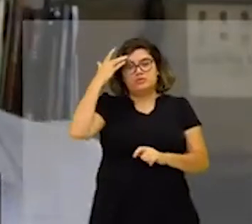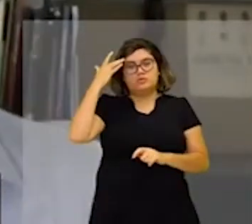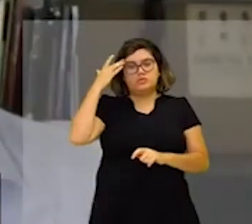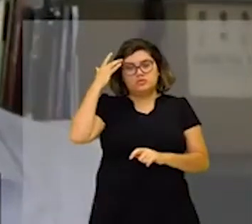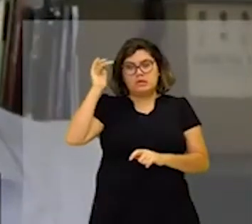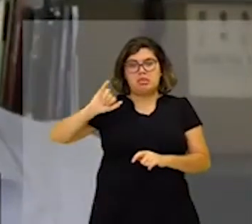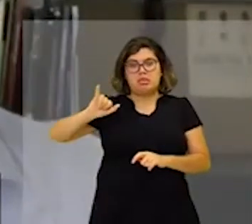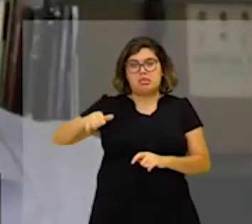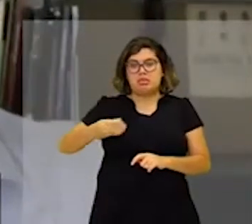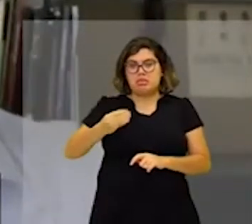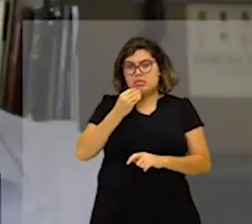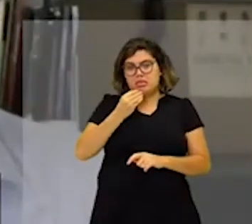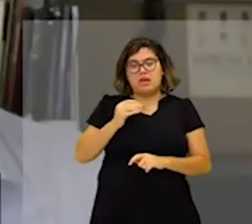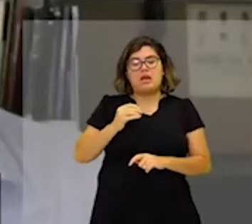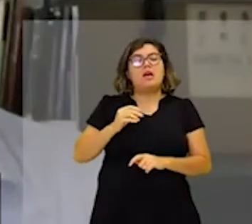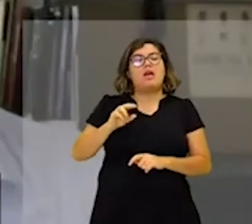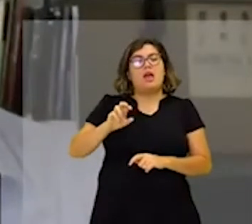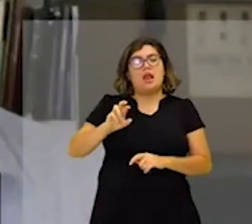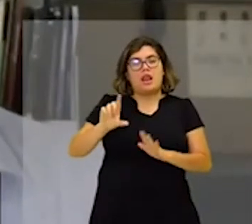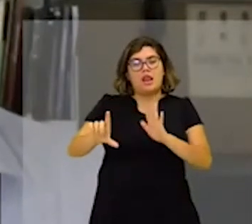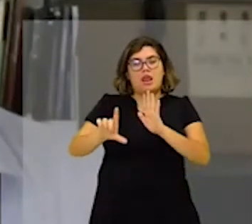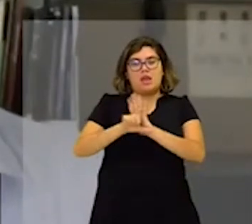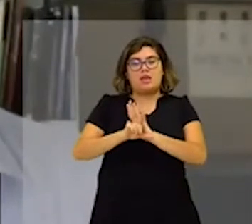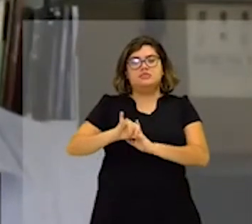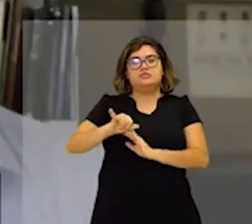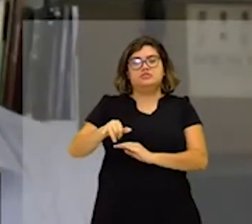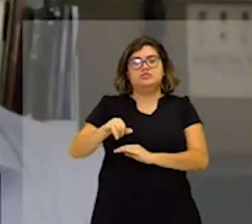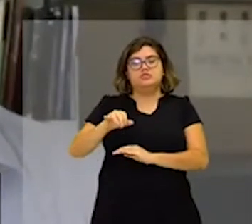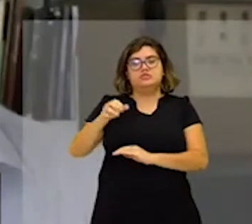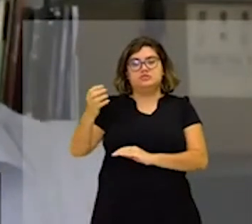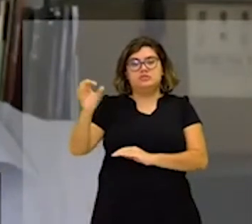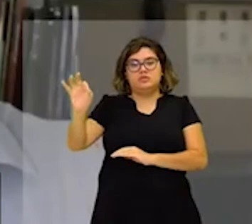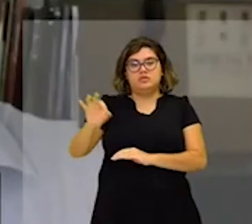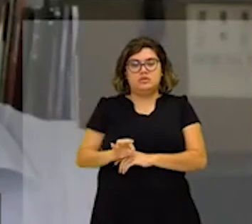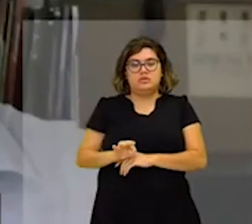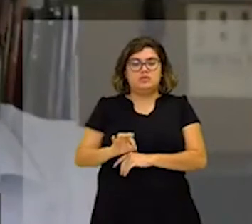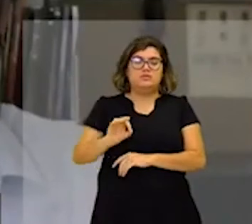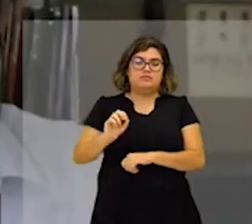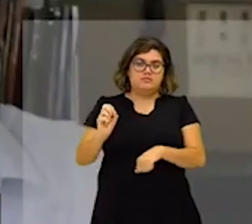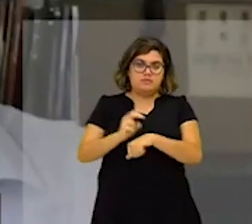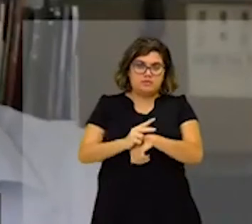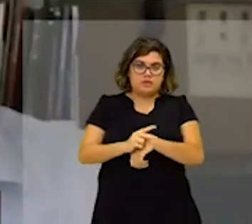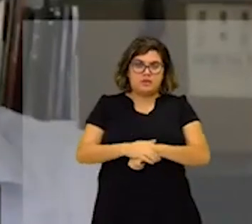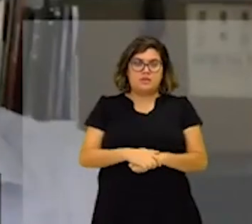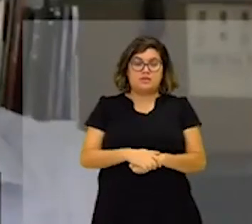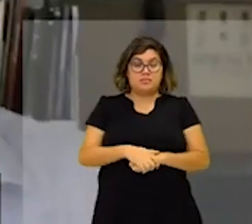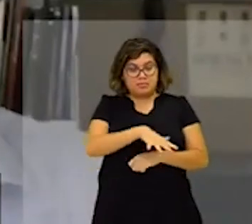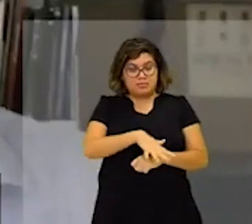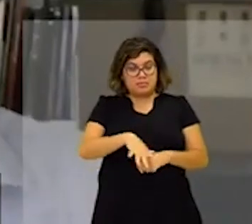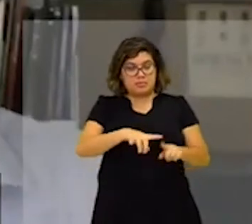leis de cotas acidente ações afirmativas né então no caso do serviço público nós fizemos um avanço